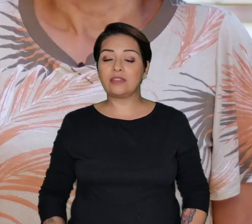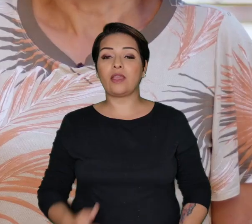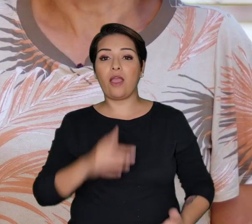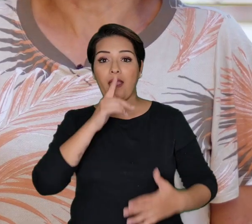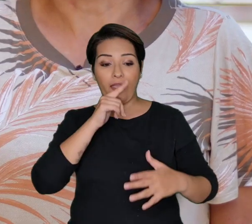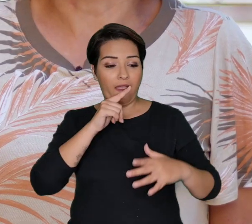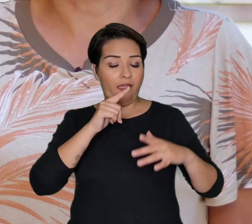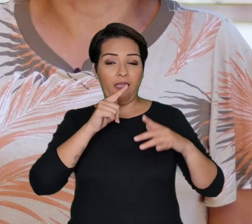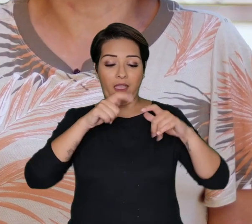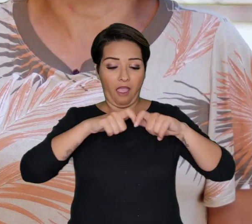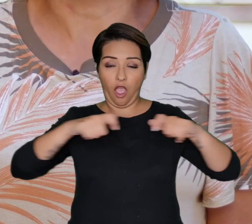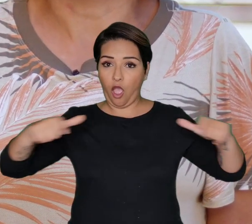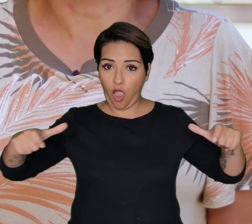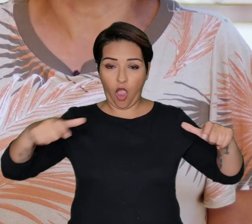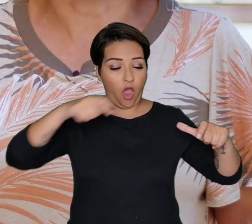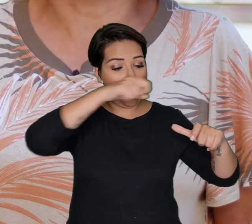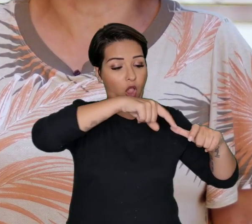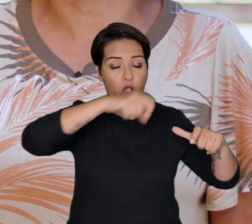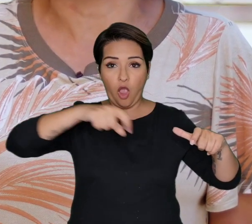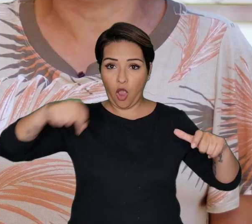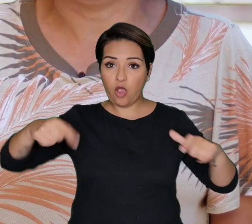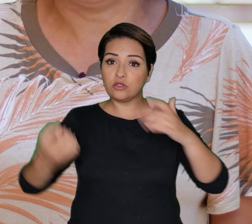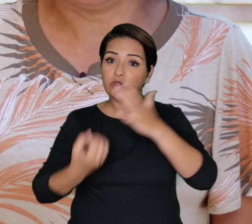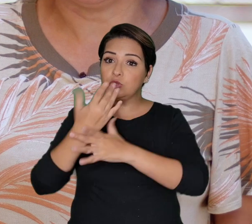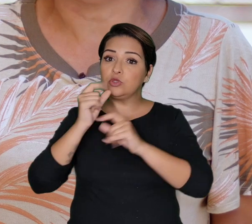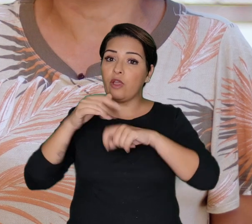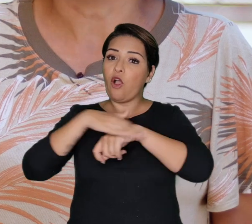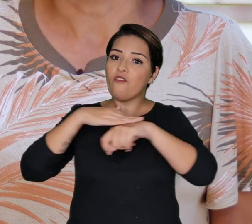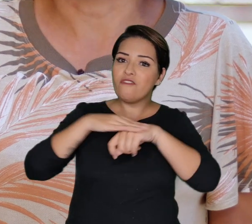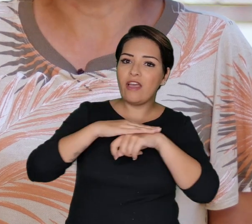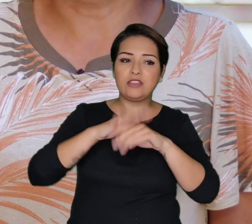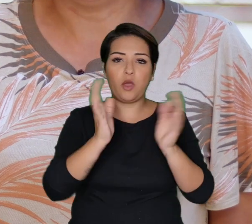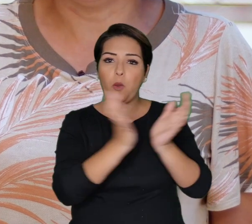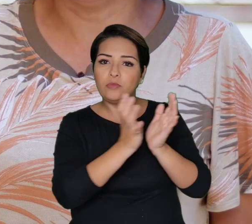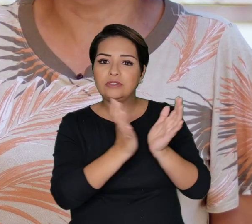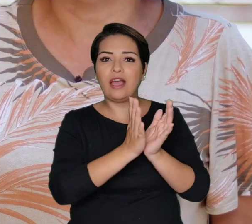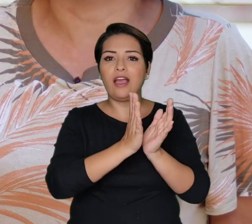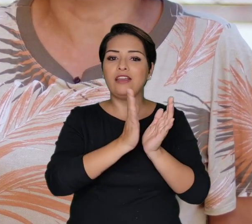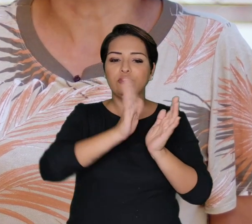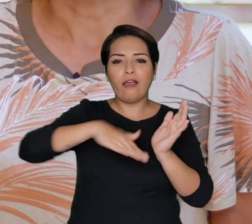A horta surgiu de conversas com a comunidade, com as crianças.